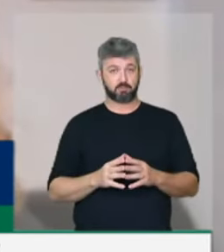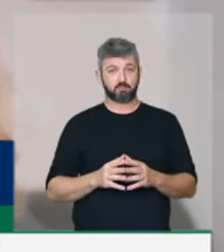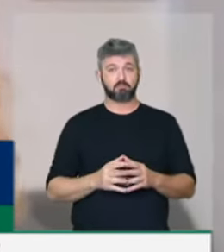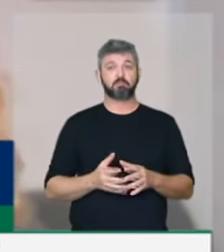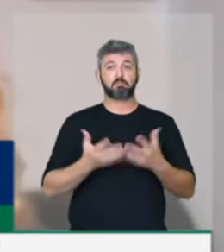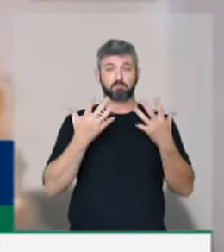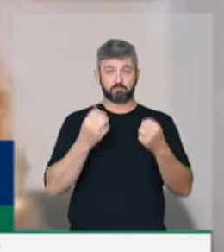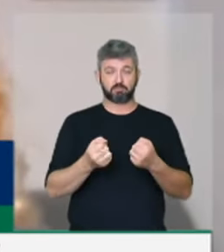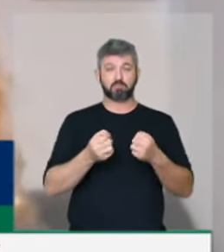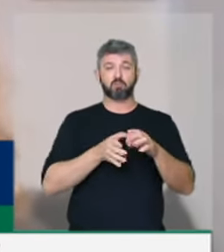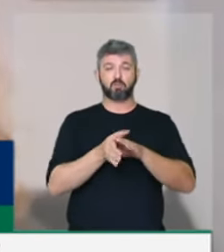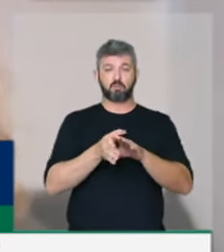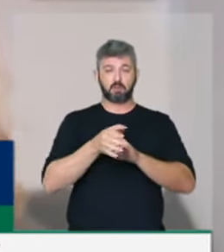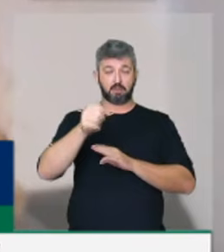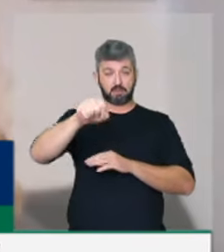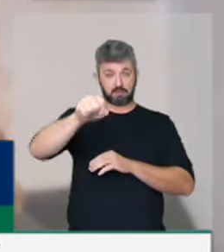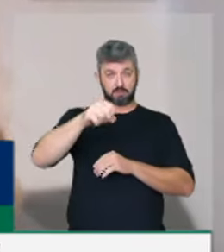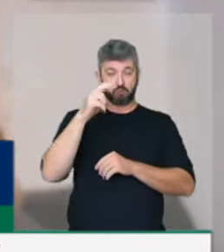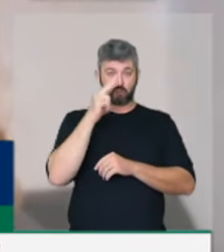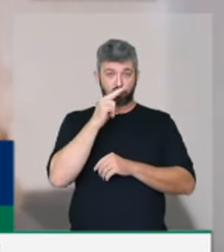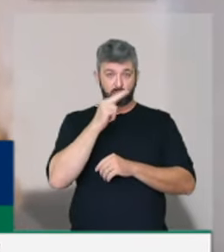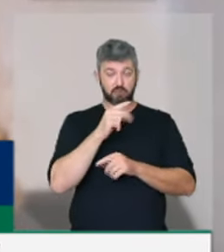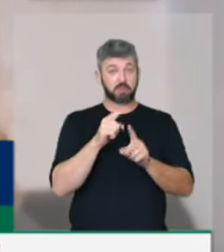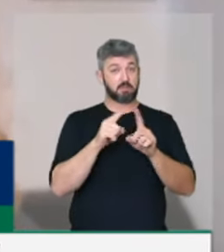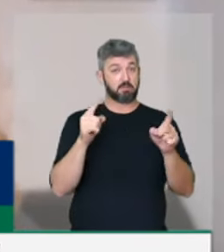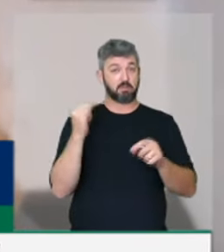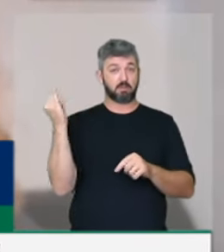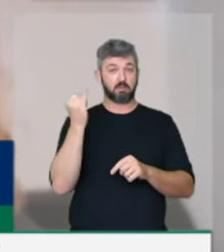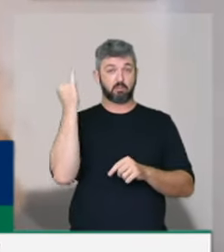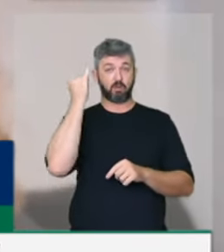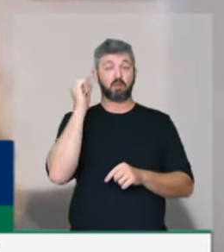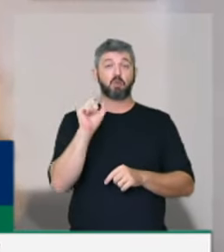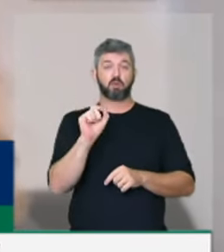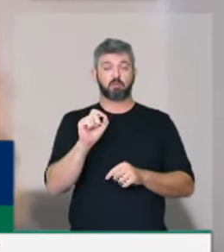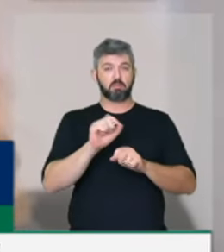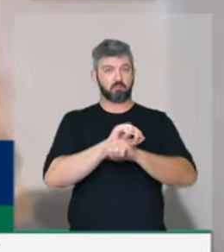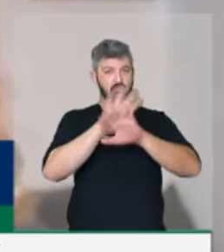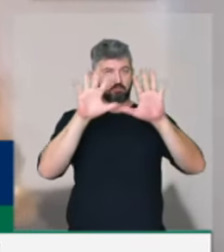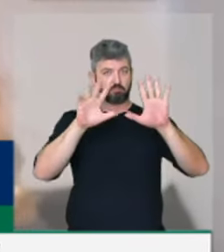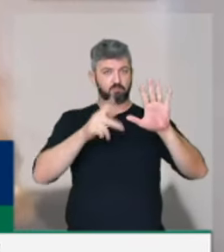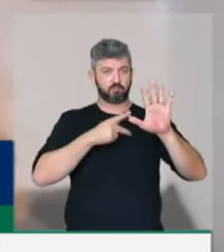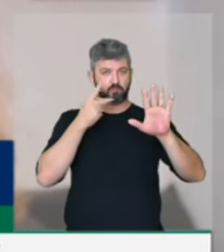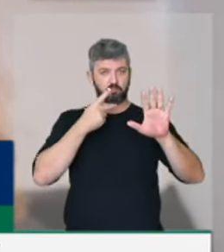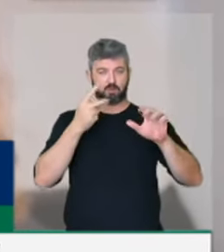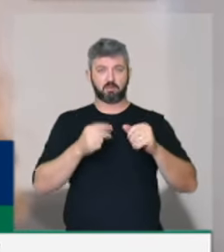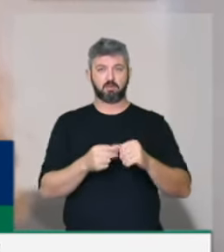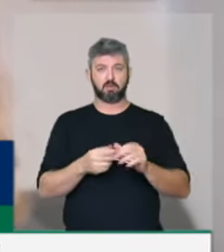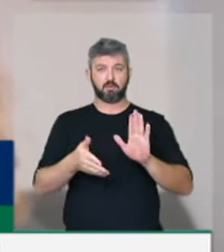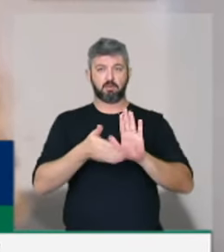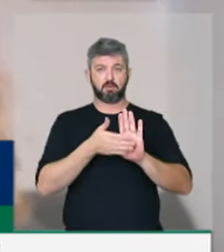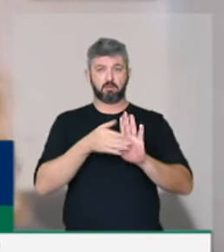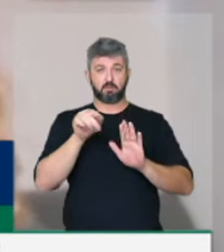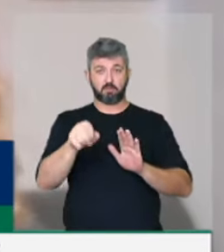IMPORTANTE QUE A GENTE TENHA CLARO QUE ESSA MEDIDA TEM VÁRIAS EMENDAS APRESENTADAS PARA... PARA QUE SE APRIMORE O TEXTO... NA MEDIDA EM QUE NÓS